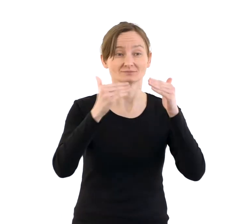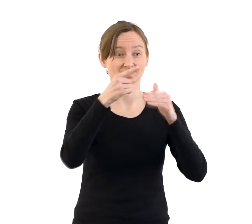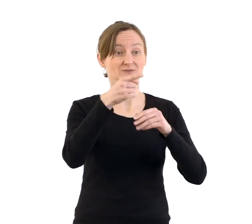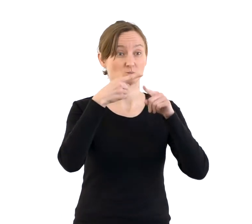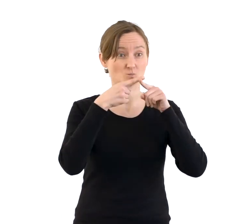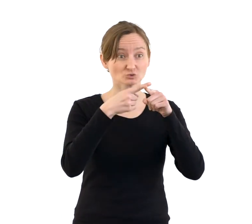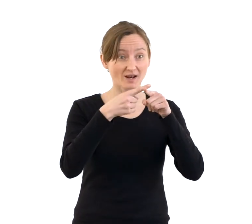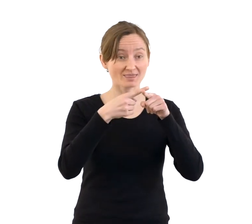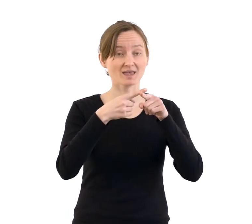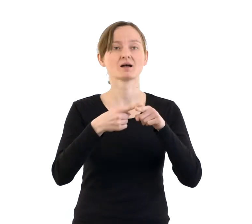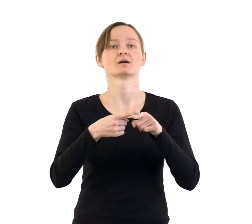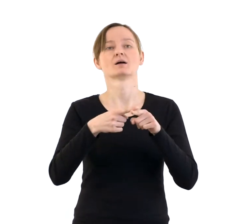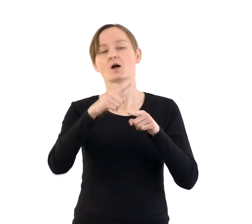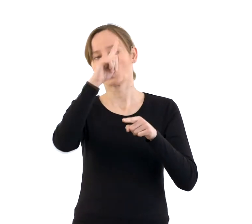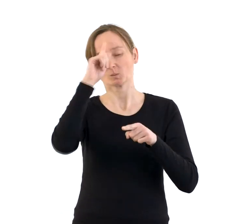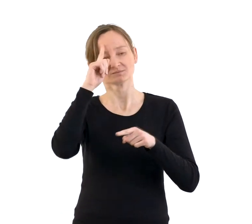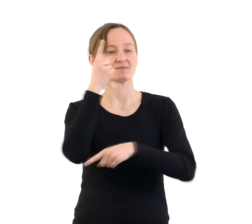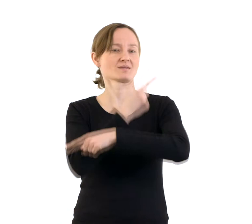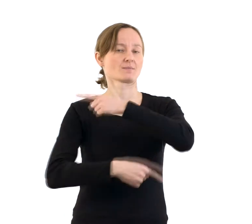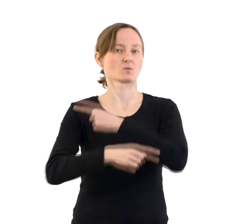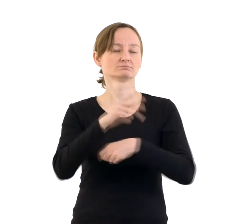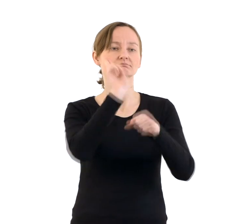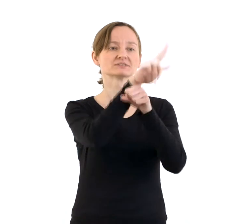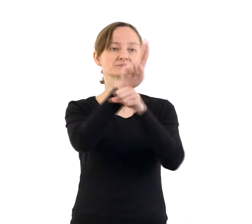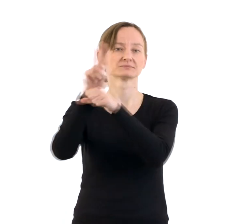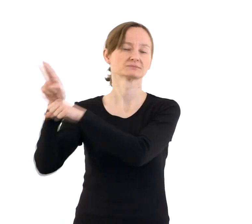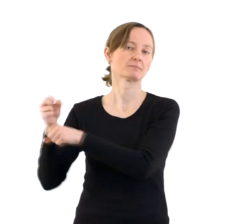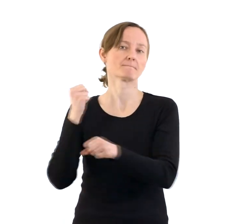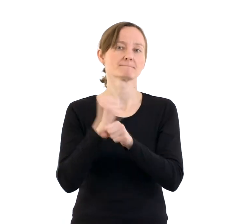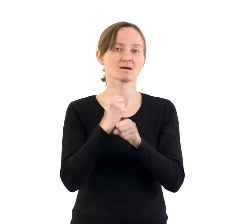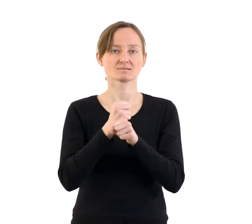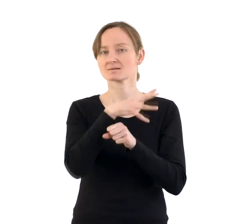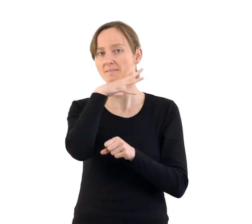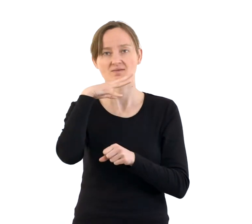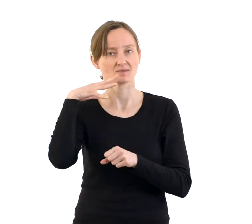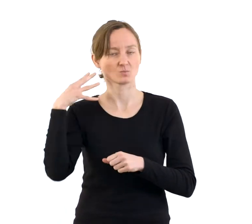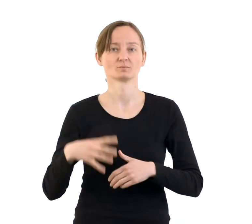Dzięki spółdzielniom osoby niepełnosprawne miały zatrudnienie.